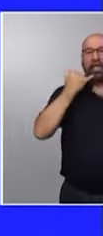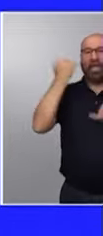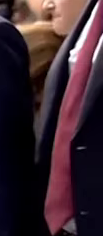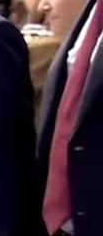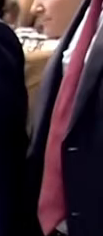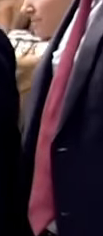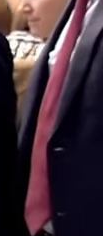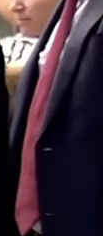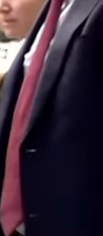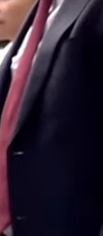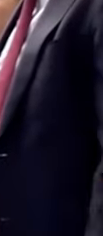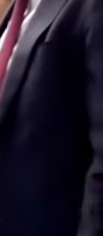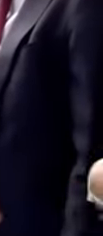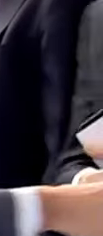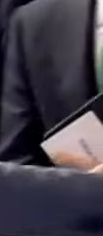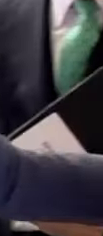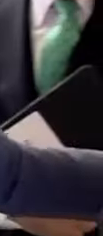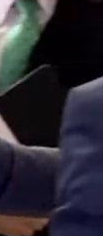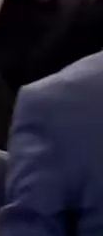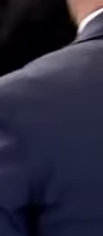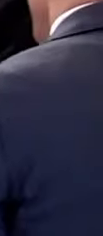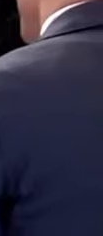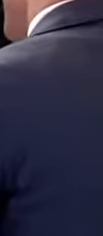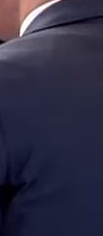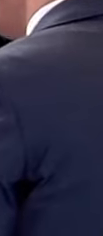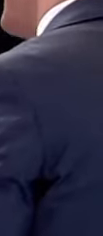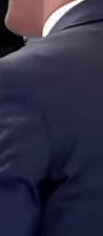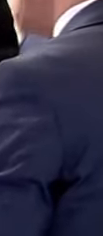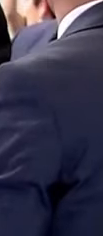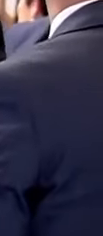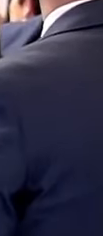el hecho de que esto es una gran trama está todo absolutamente conectado el hermanísimas